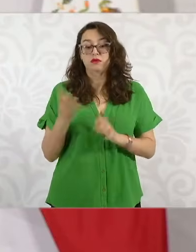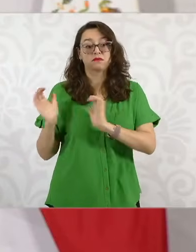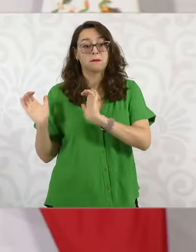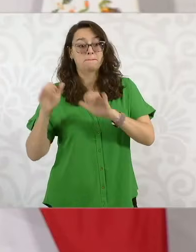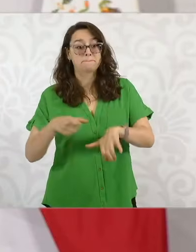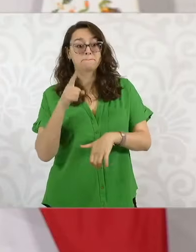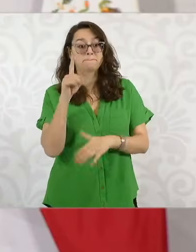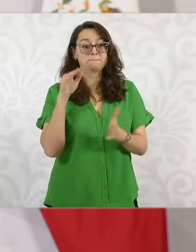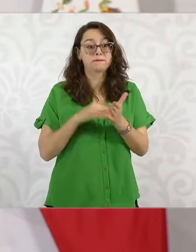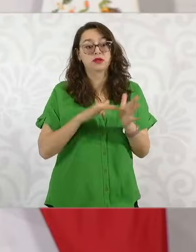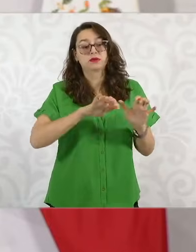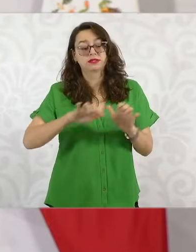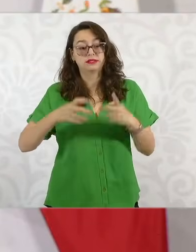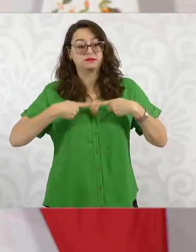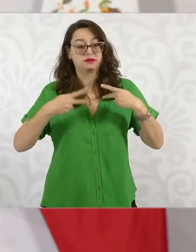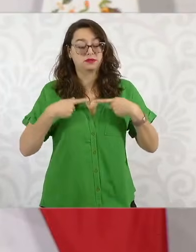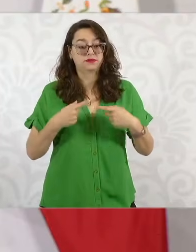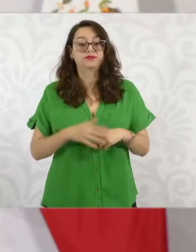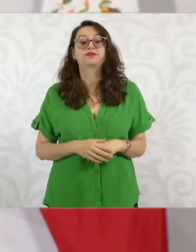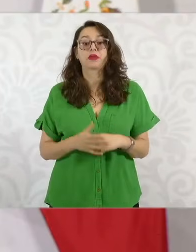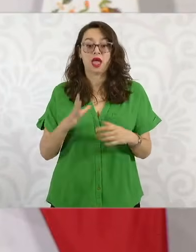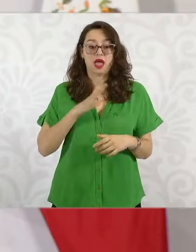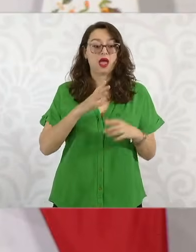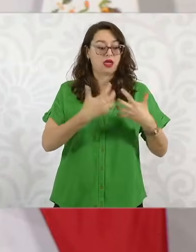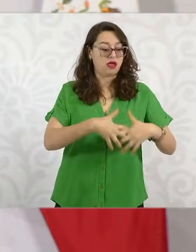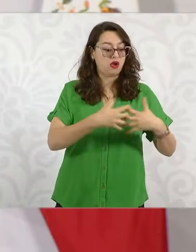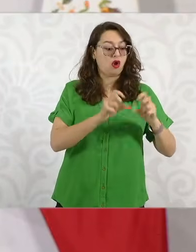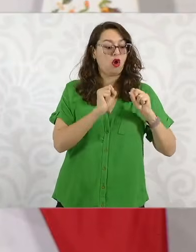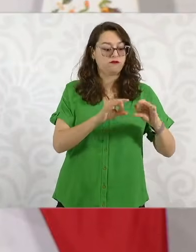Cuenta con una planta y oficinas en la Ciudad de México, así como presencia en todo el país.